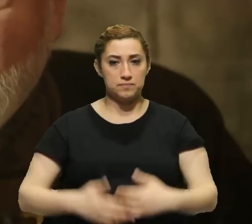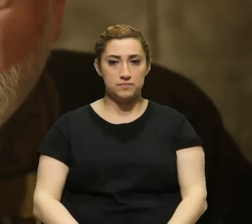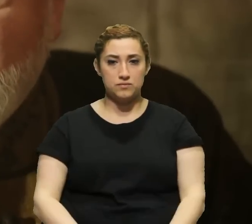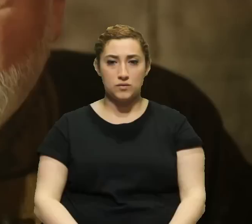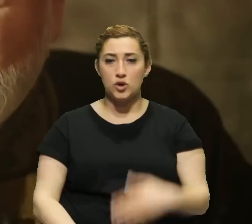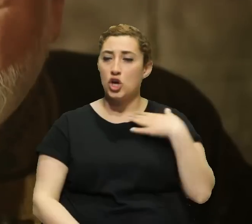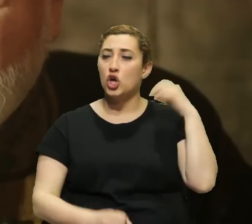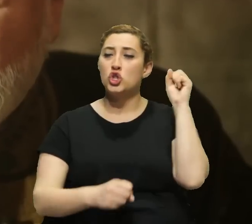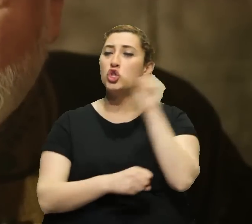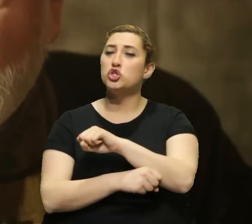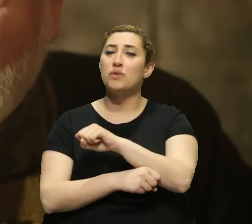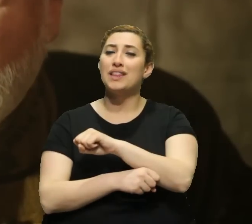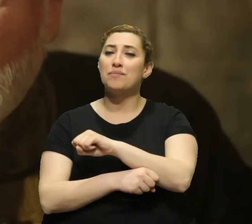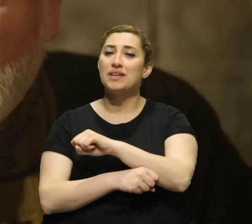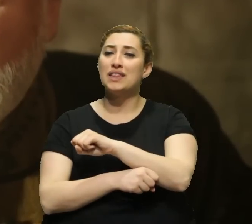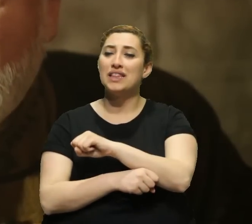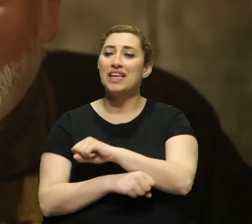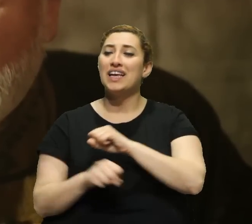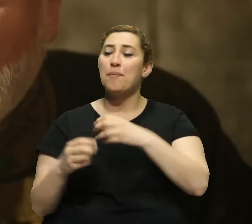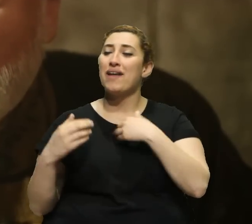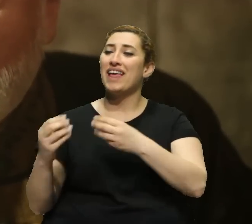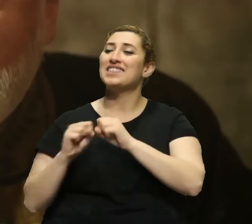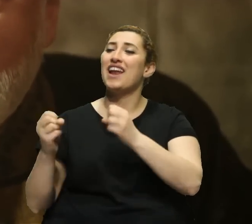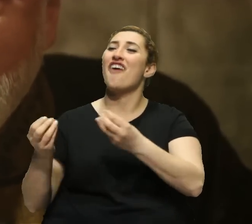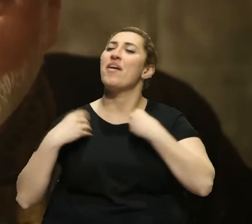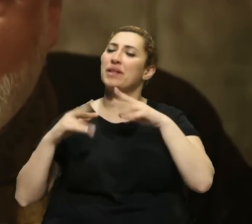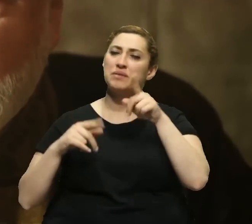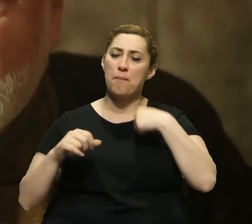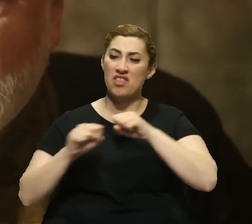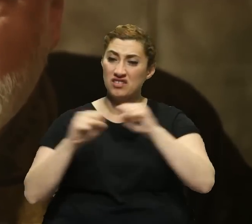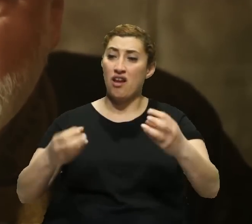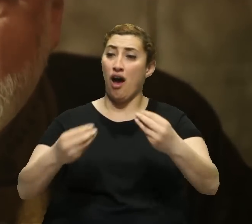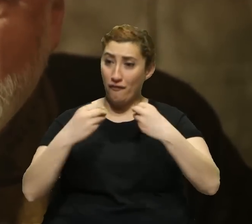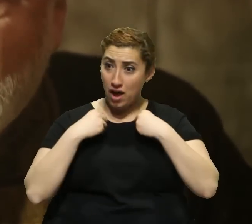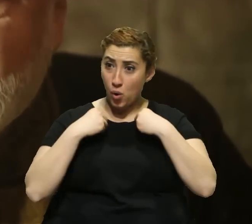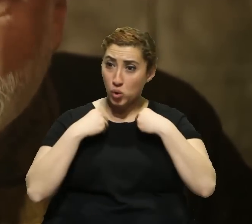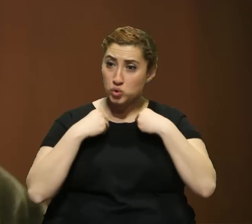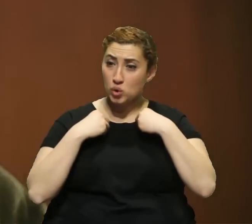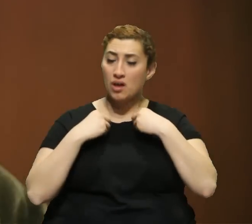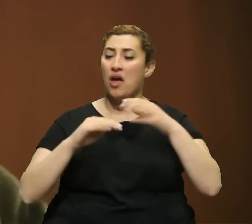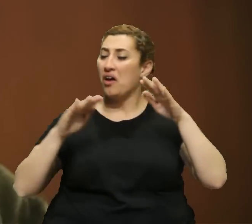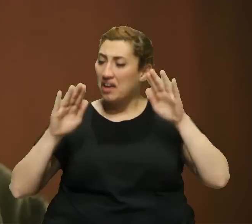Düşmanımın vermediği zararları bana verdikten sonra... ...dönsen ne kalsan ne?